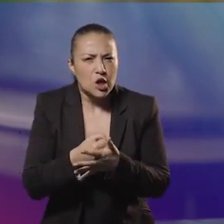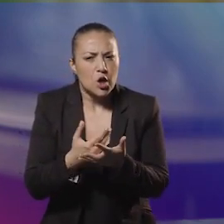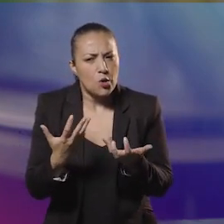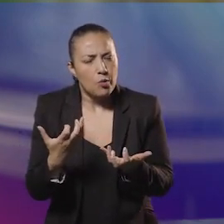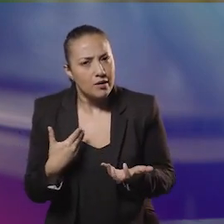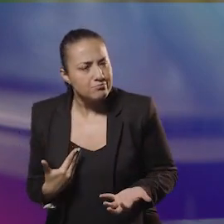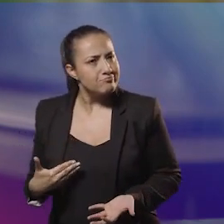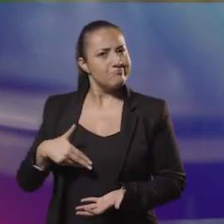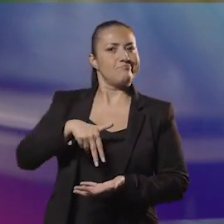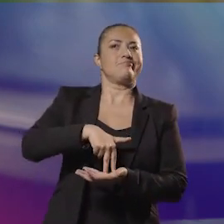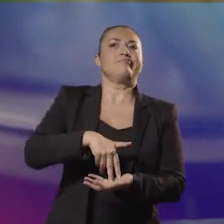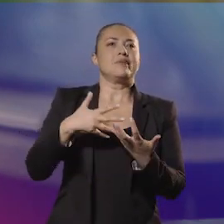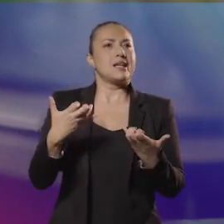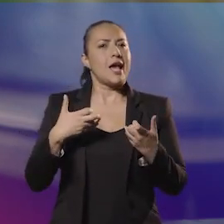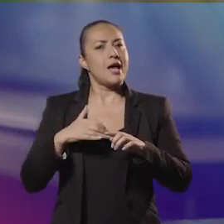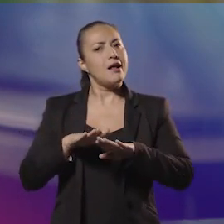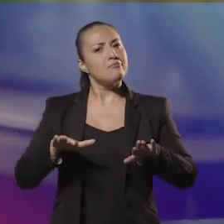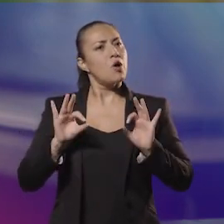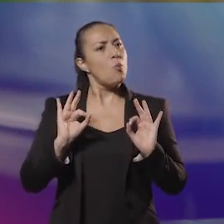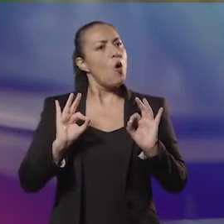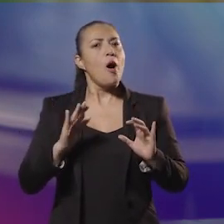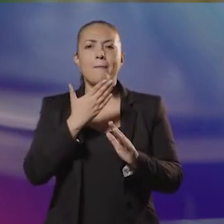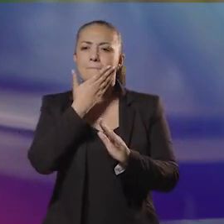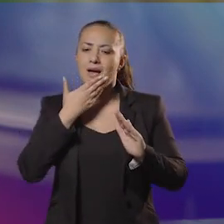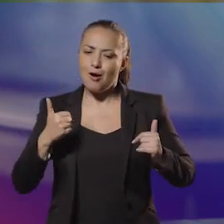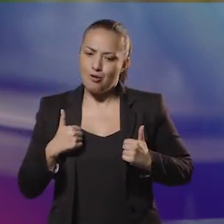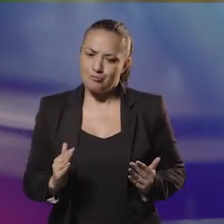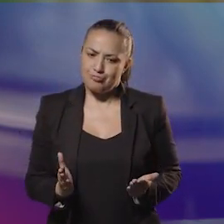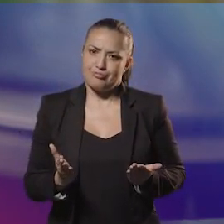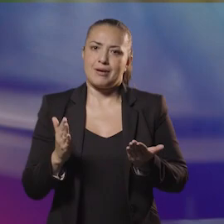de poder estar en un lugar mejor y estando en un lugar mejor,